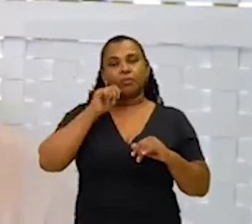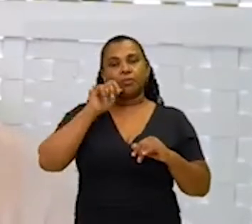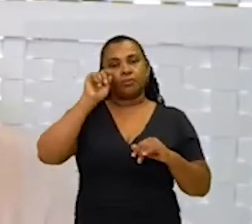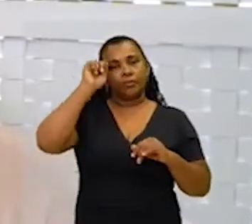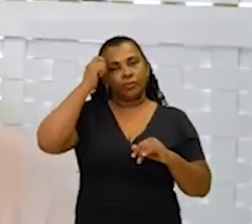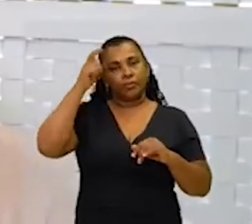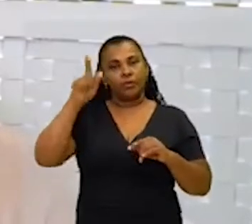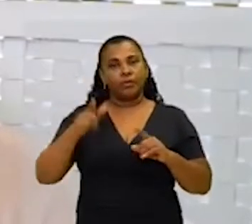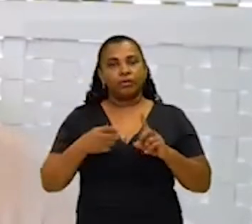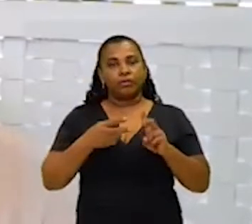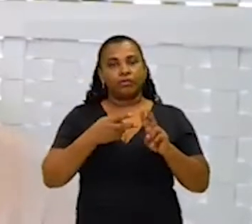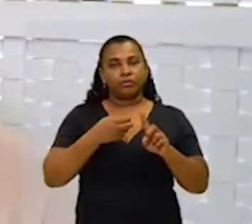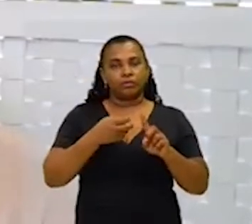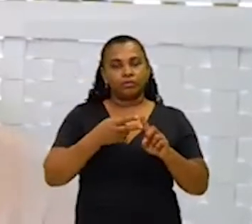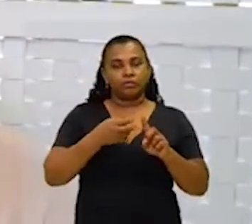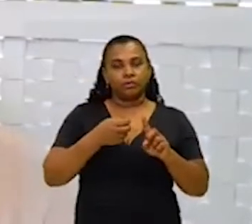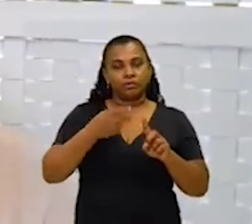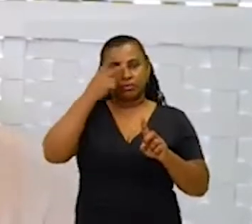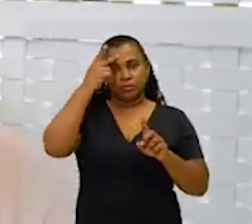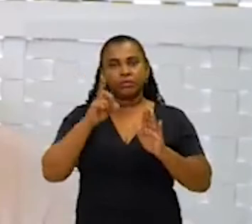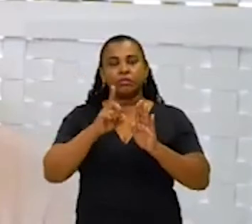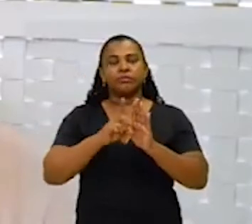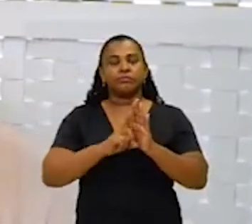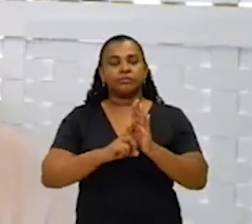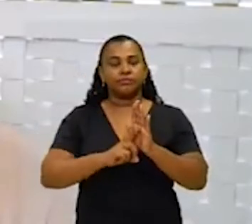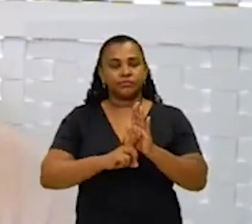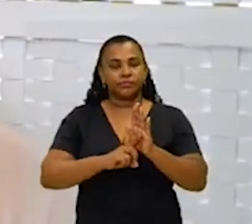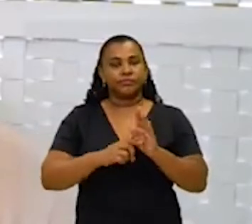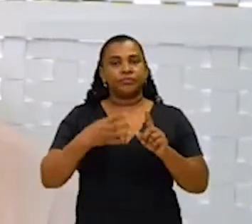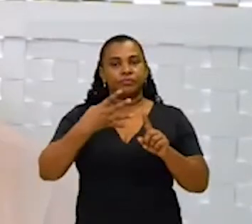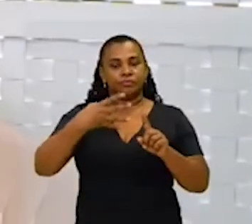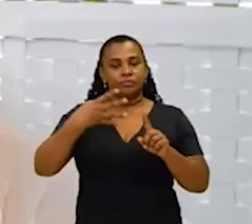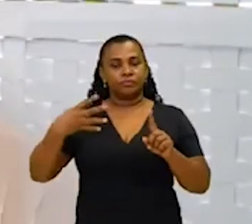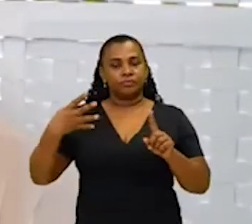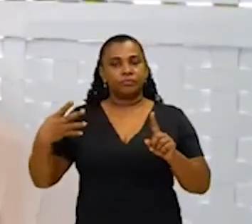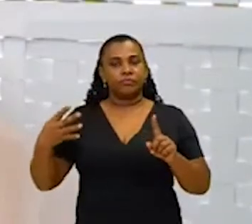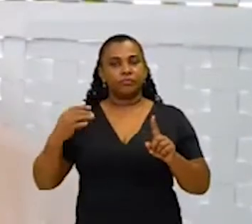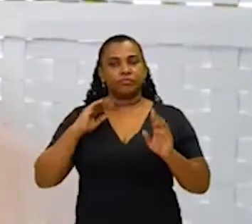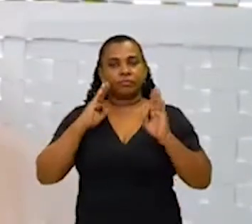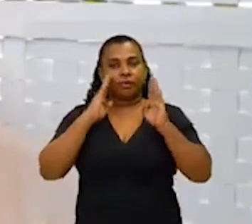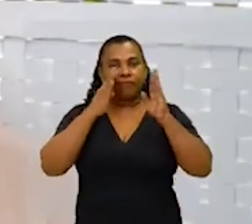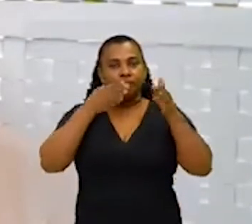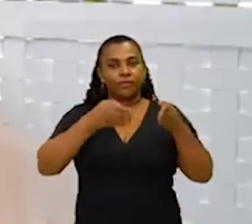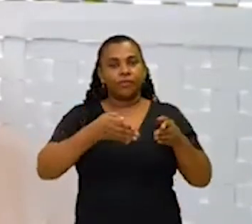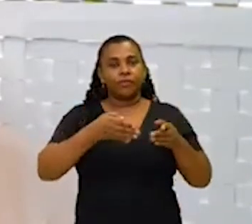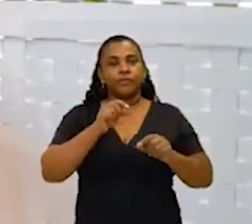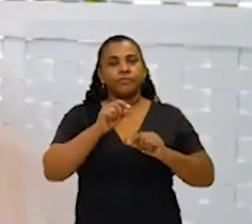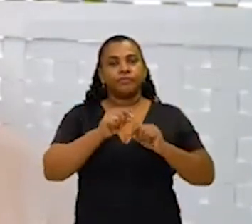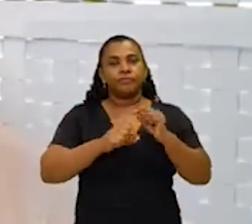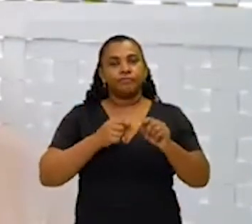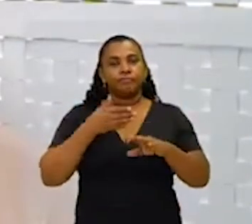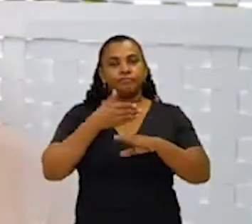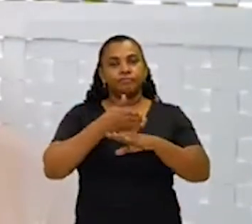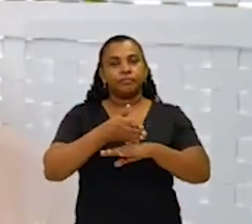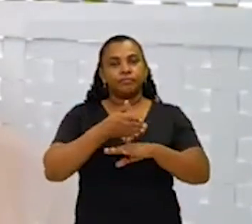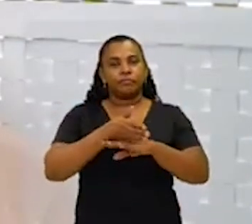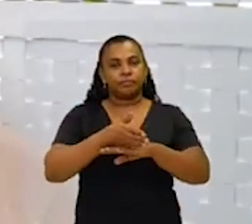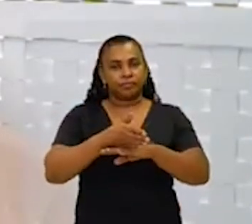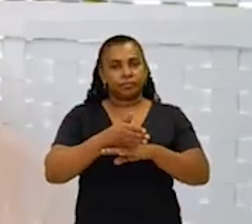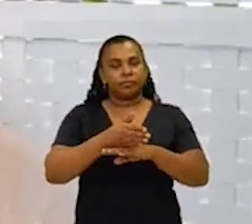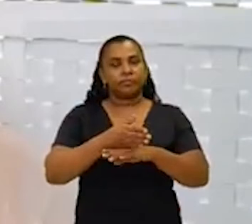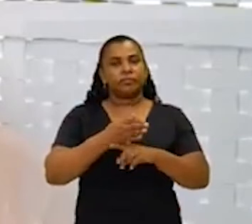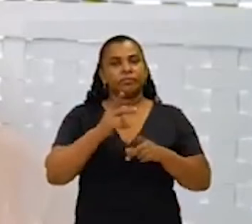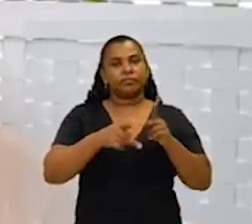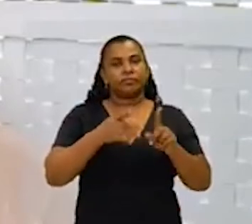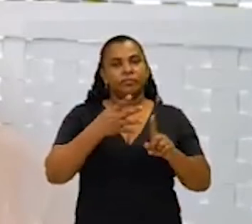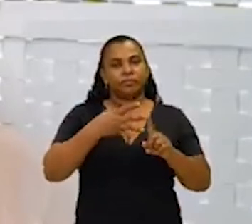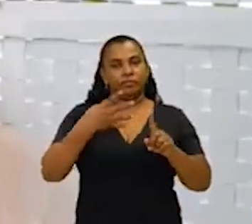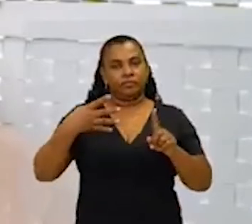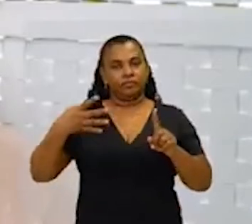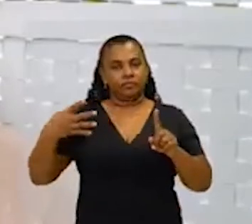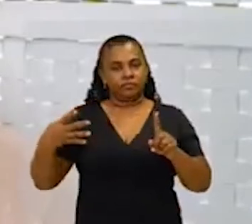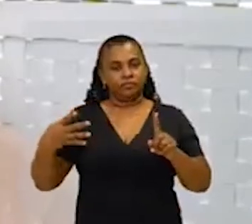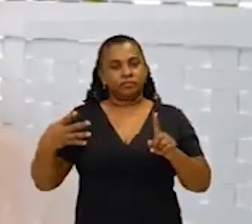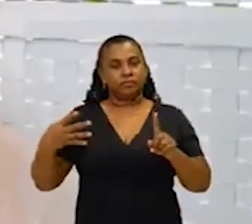LGBT eu vou colocar aqui nessa só baixo para dar à população LGBT é mais o próprio Tribunal